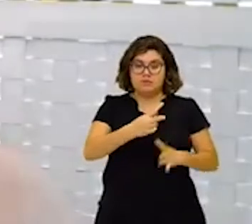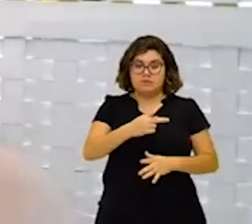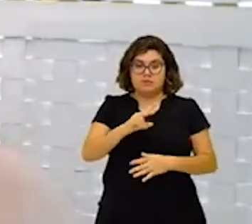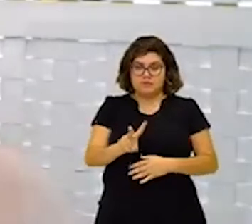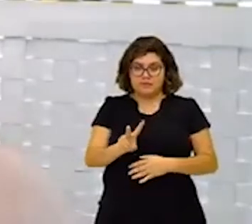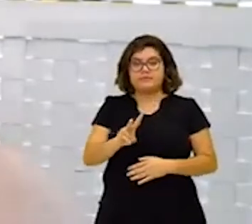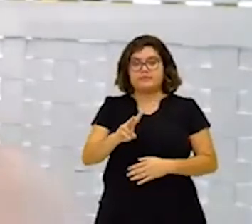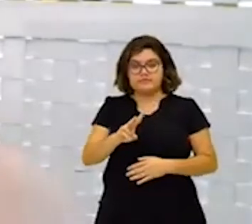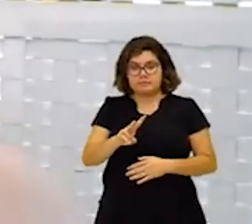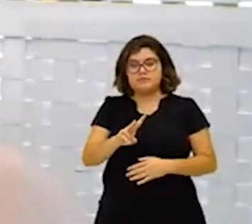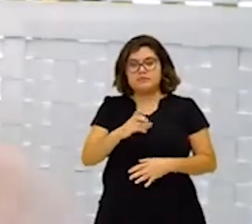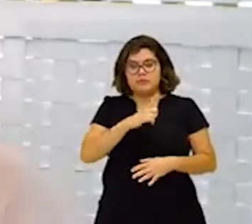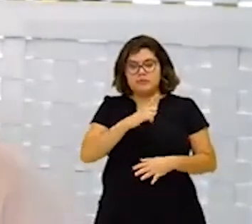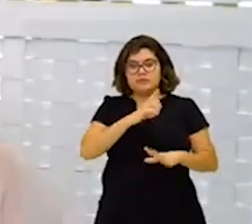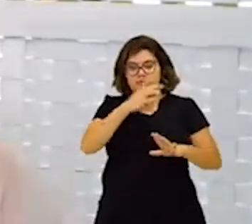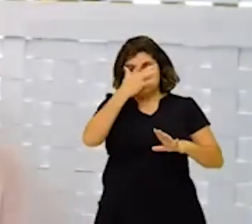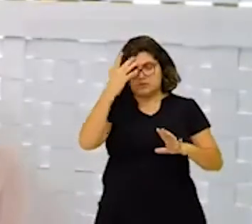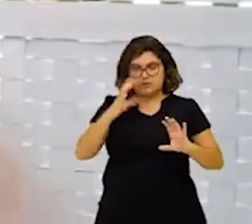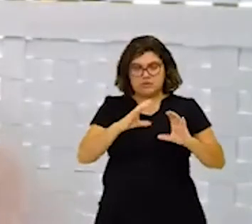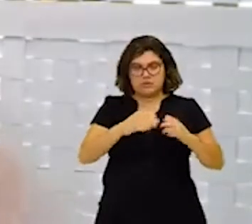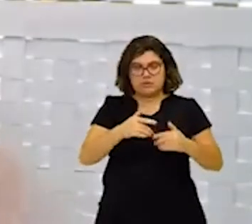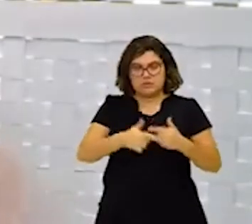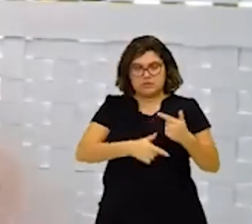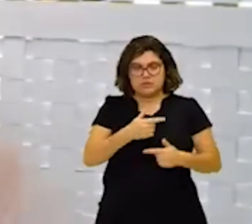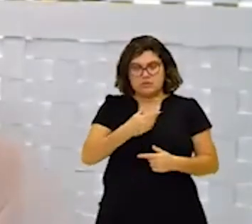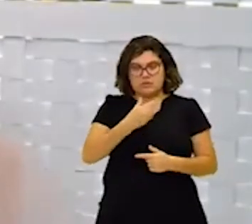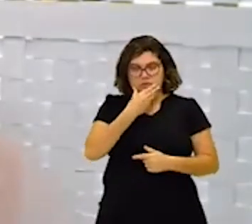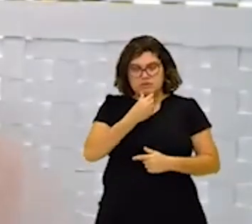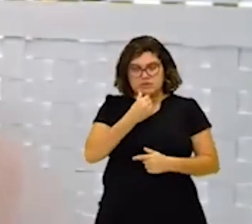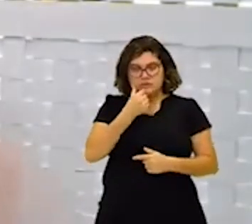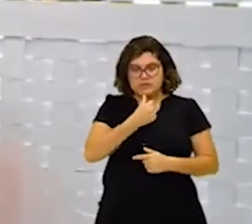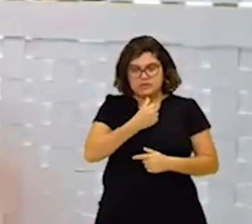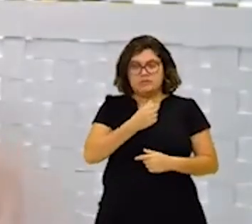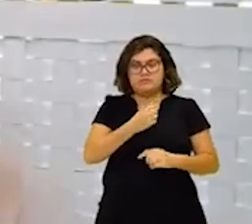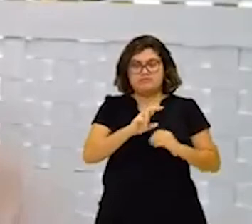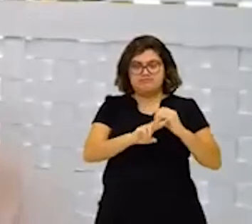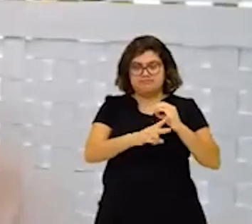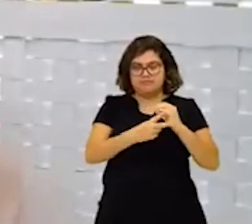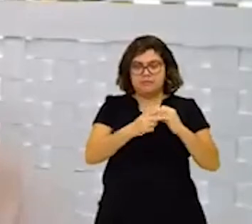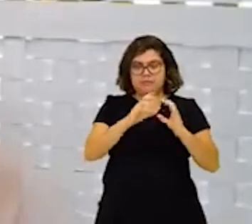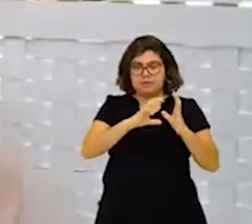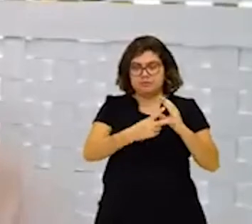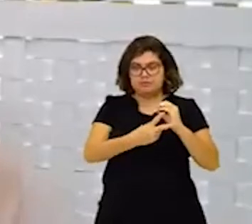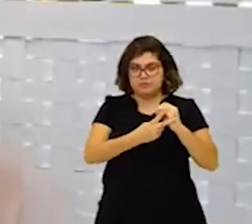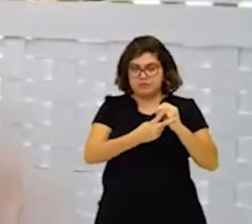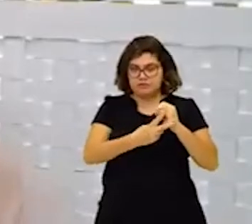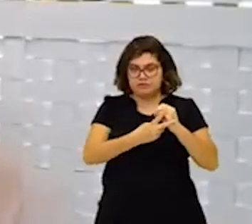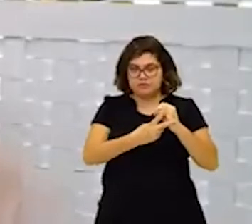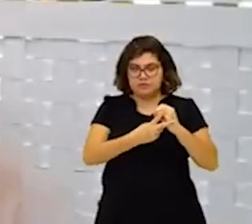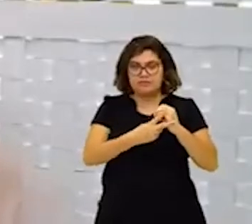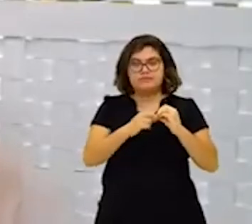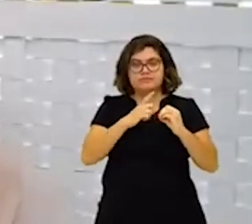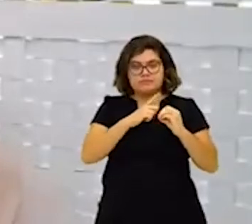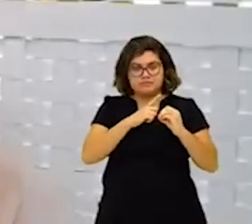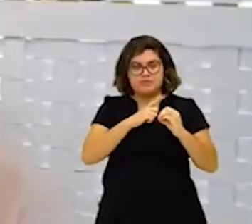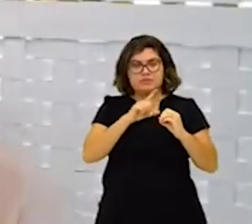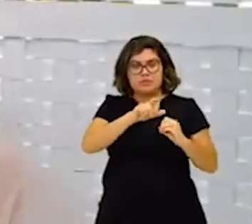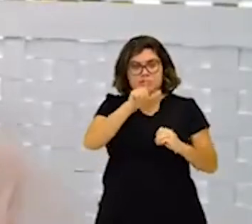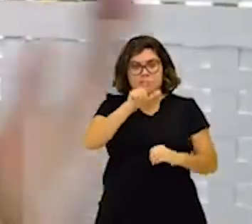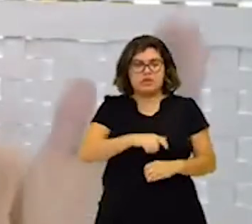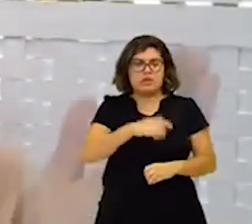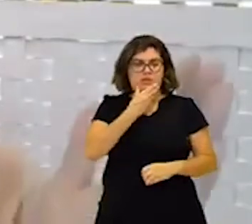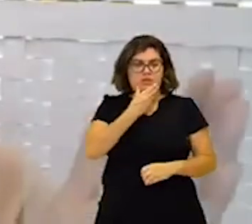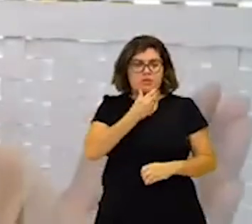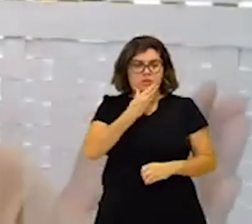trabalhadoras dos trabalhadores ele ele era virgem Foi quanto um homem homossexual mesmo volta do